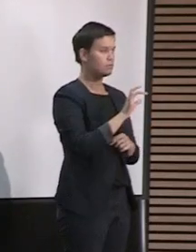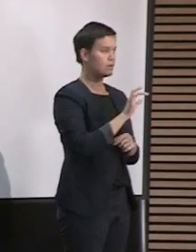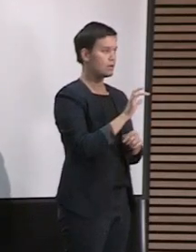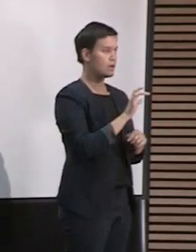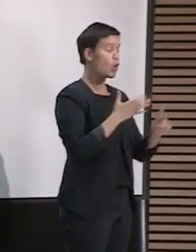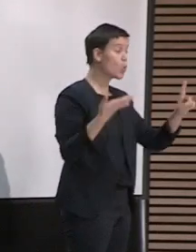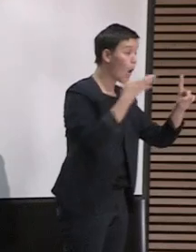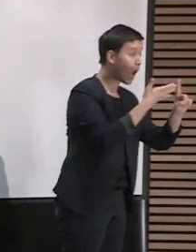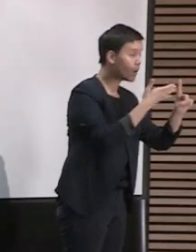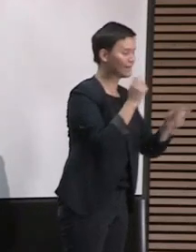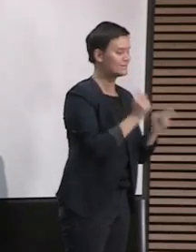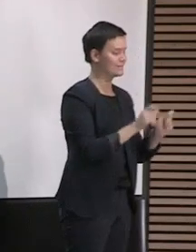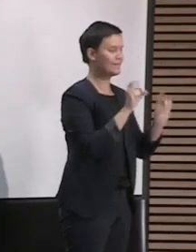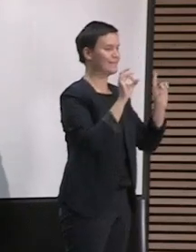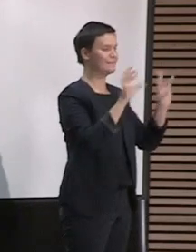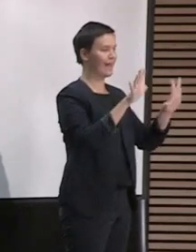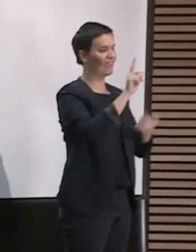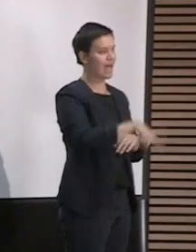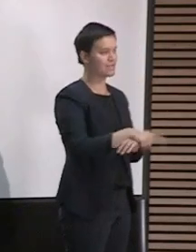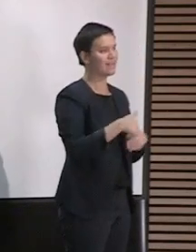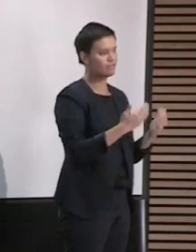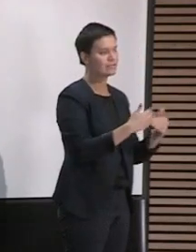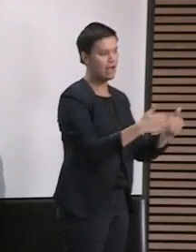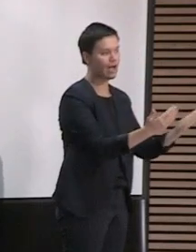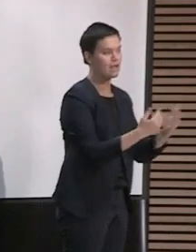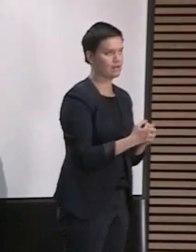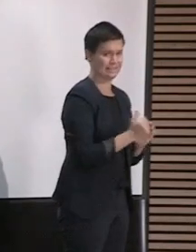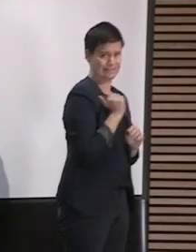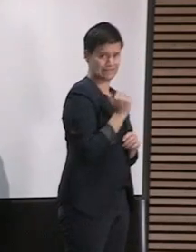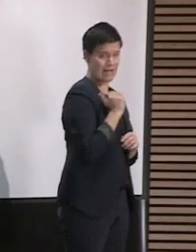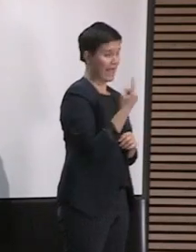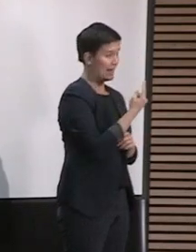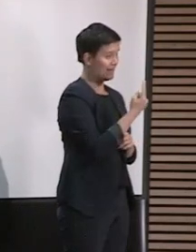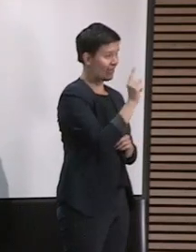nga mea kua kite matou i nga ra